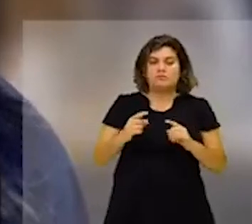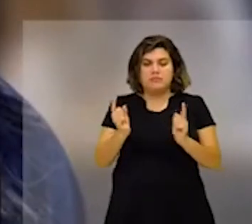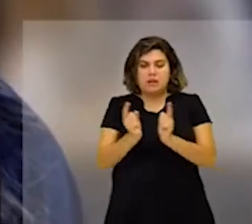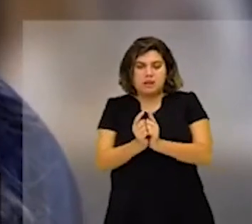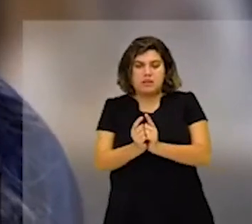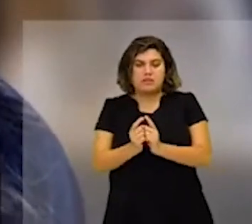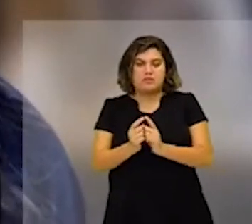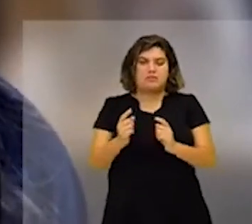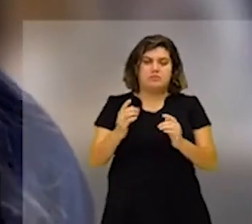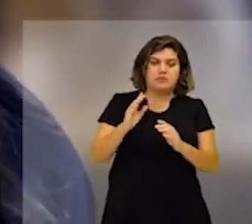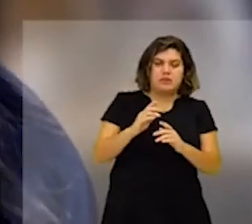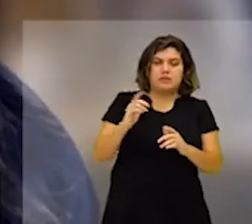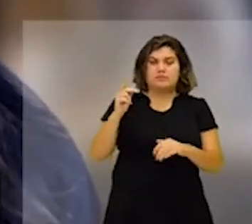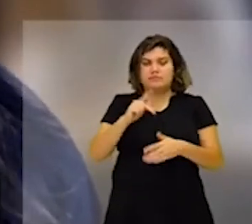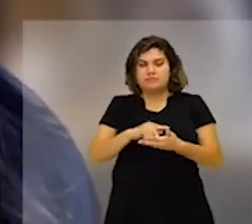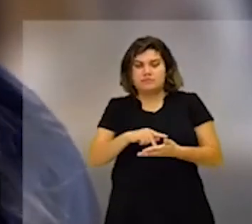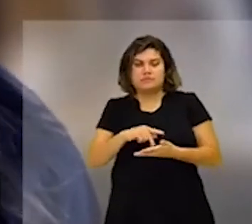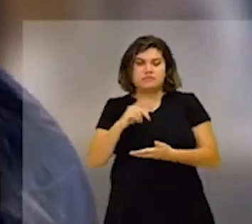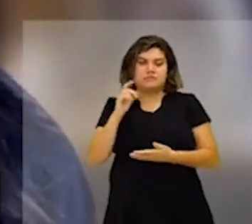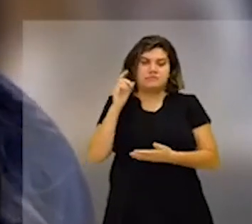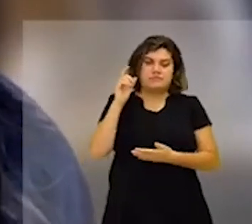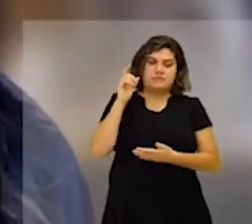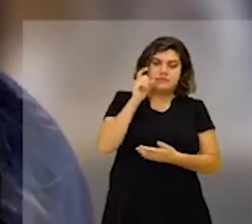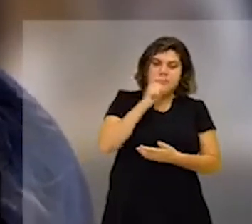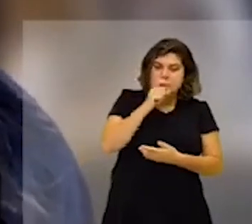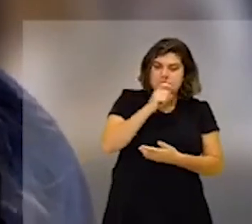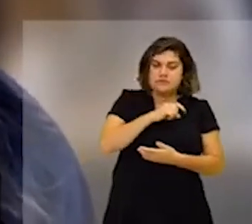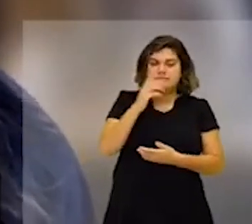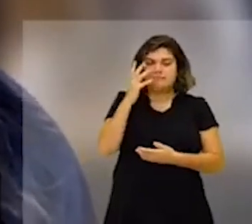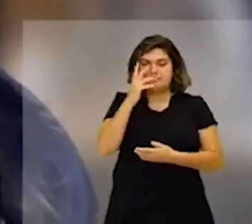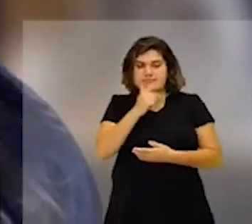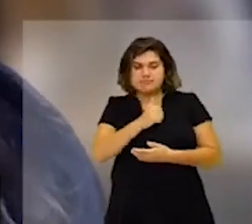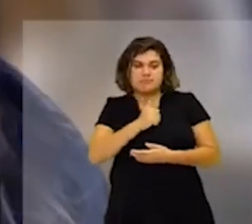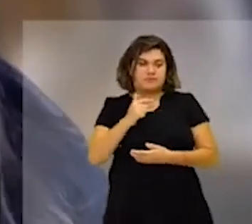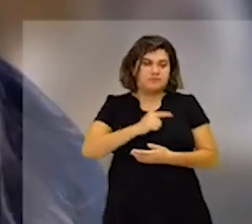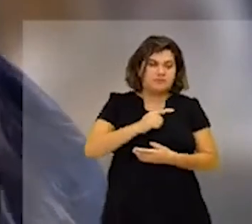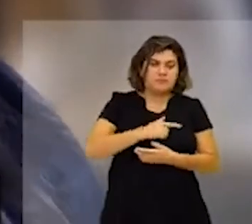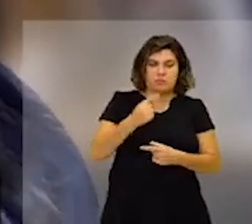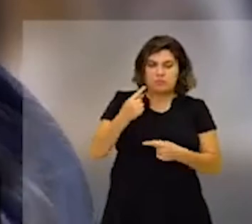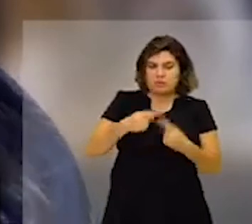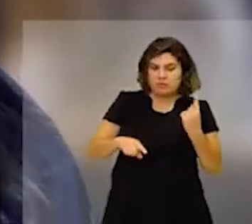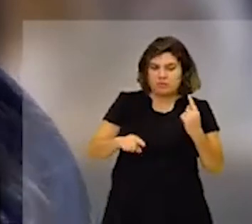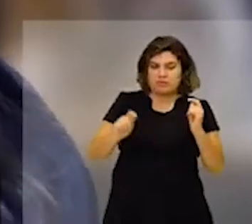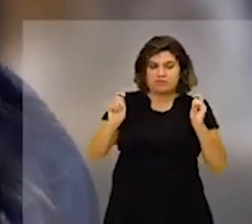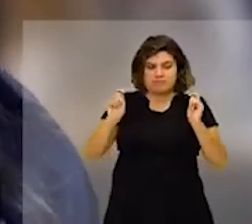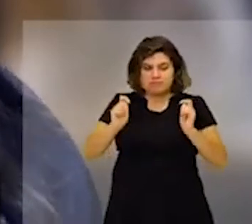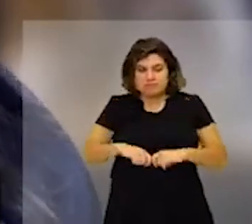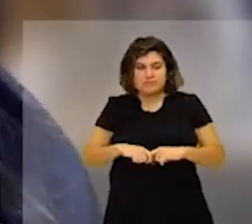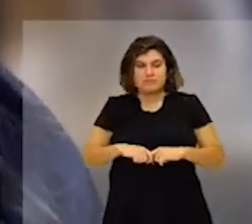o belo eo feio o justo eo injusto o permitido eo proibido a relação com visível o invisível